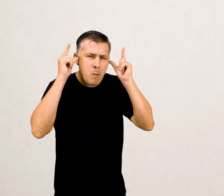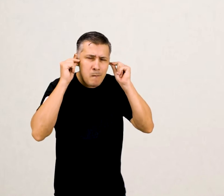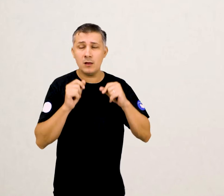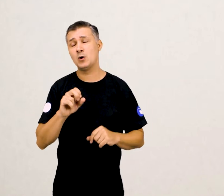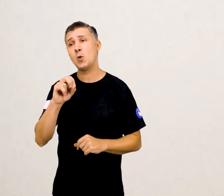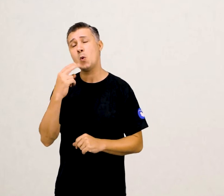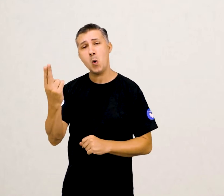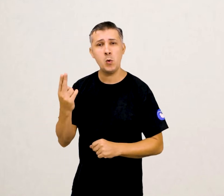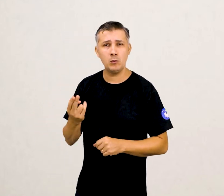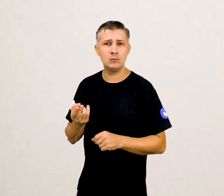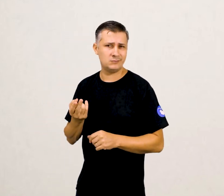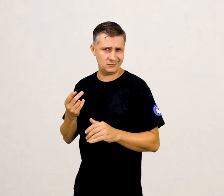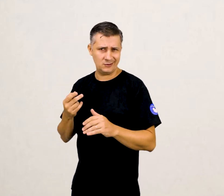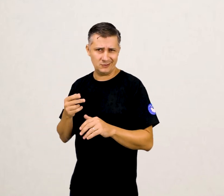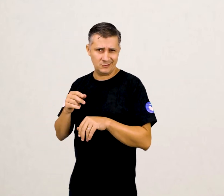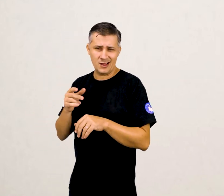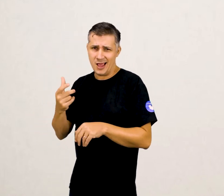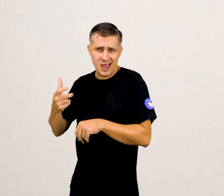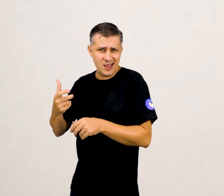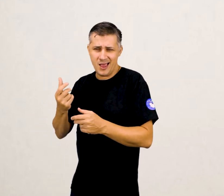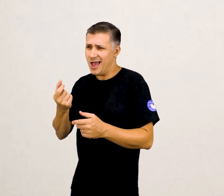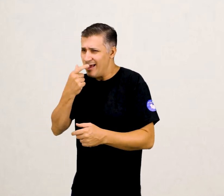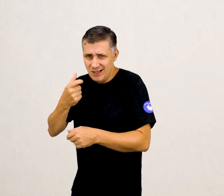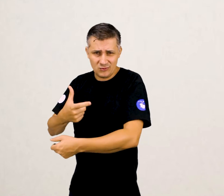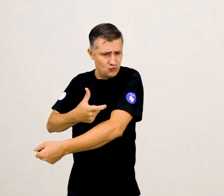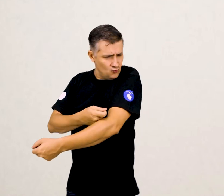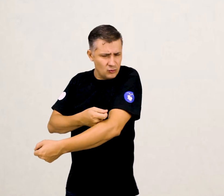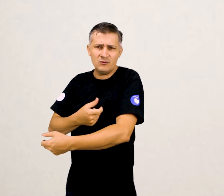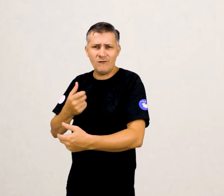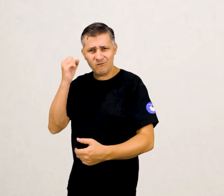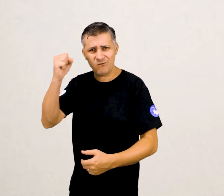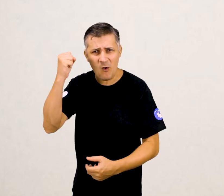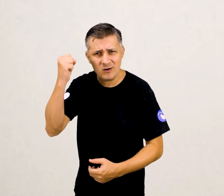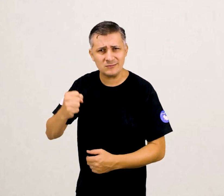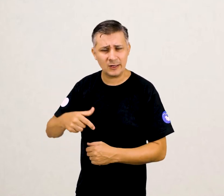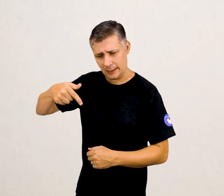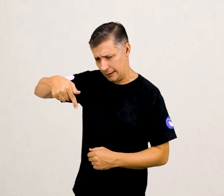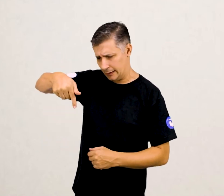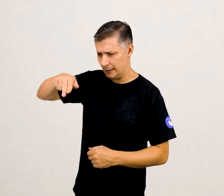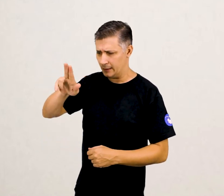Mas eu creio firmemente que é muito mais que isso, já que estamos falando de células